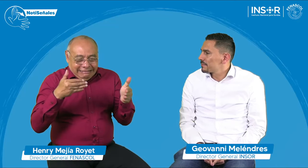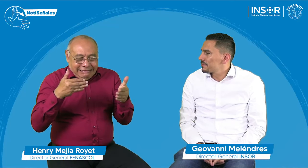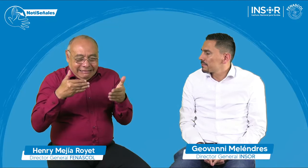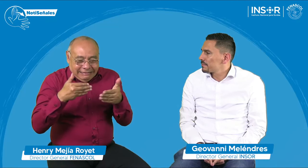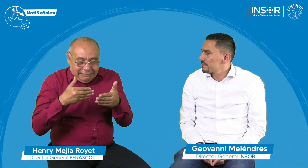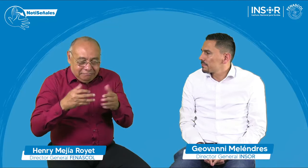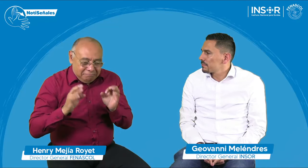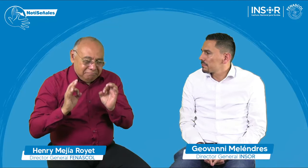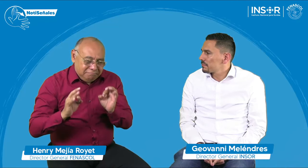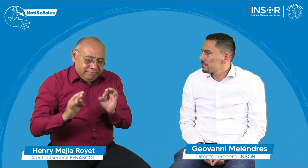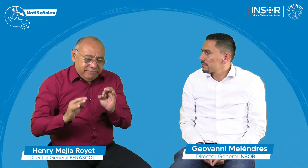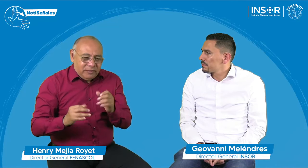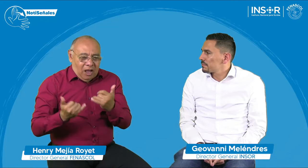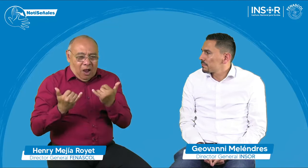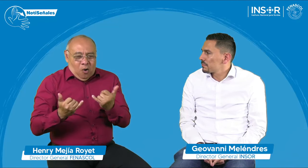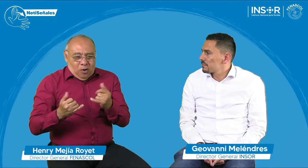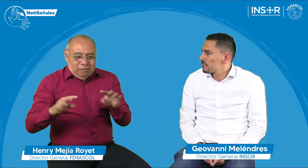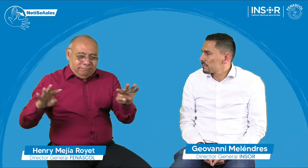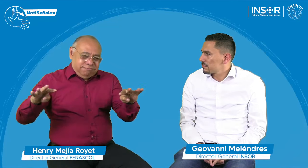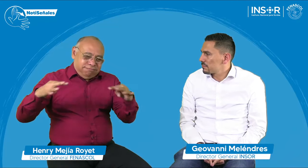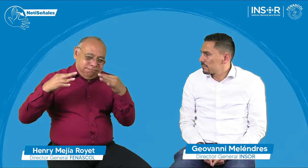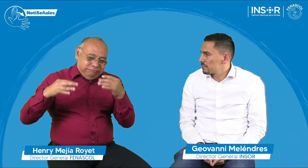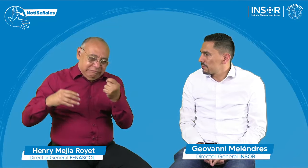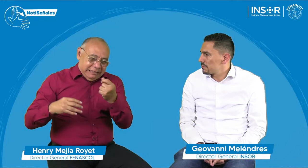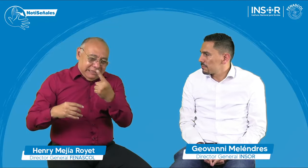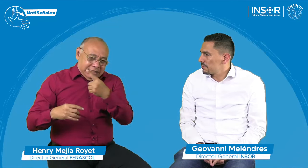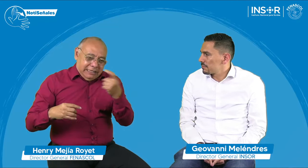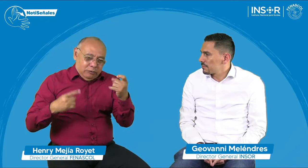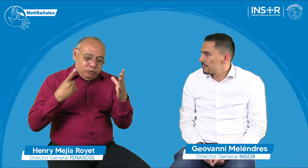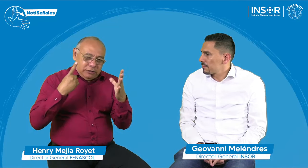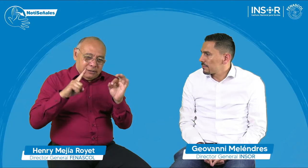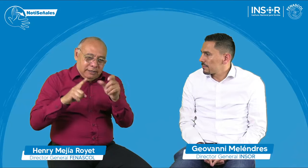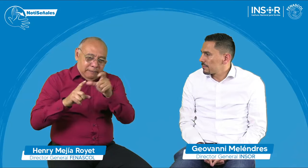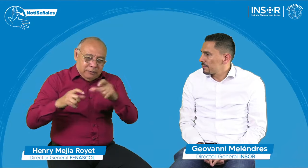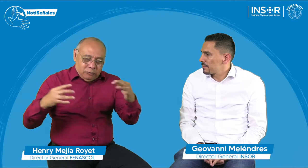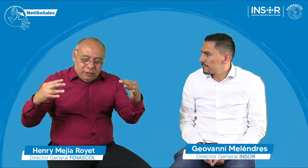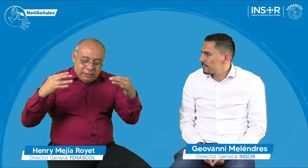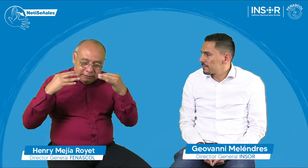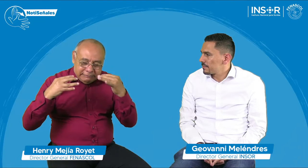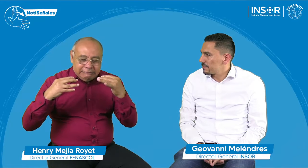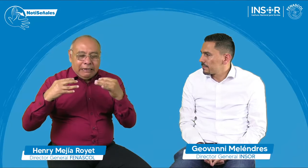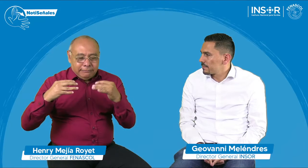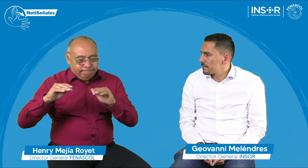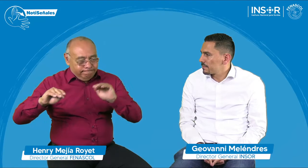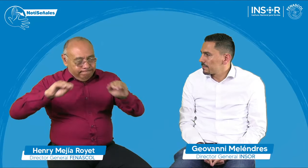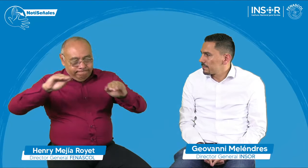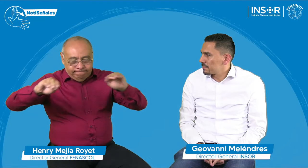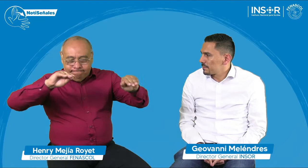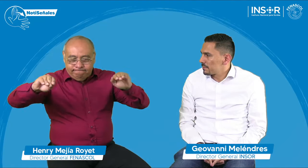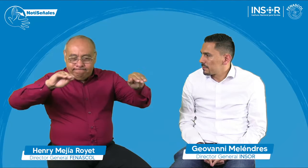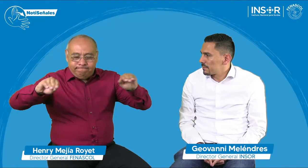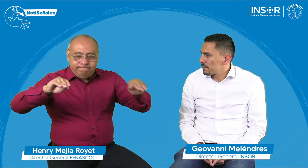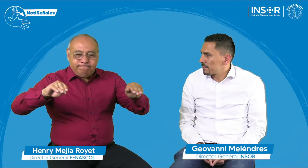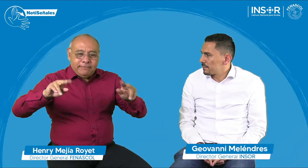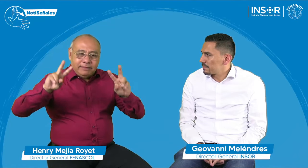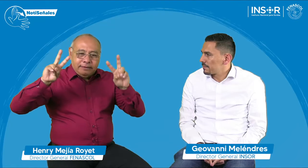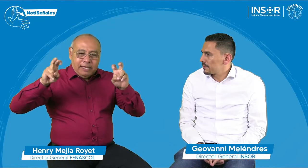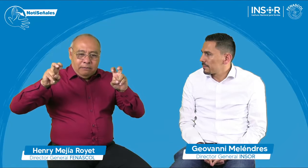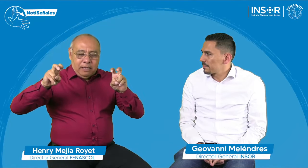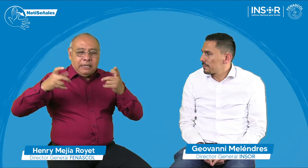mismos. Perfecto Giovanni. Ya nos toca ir cerrando por